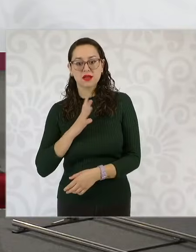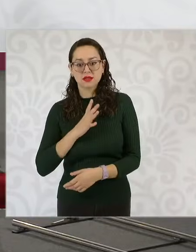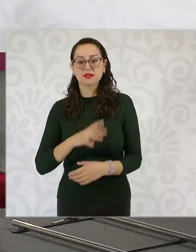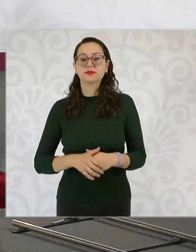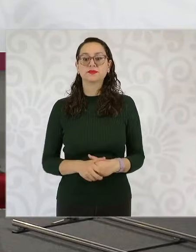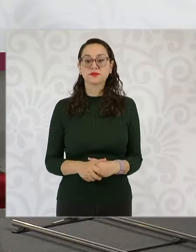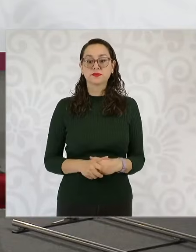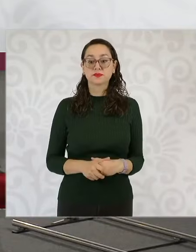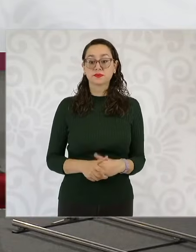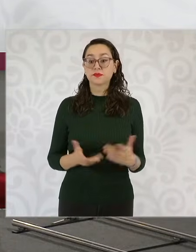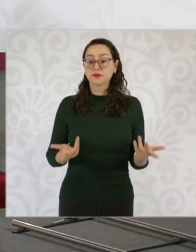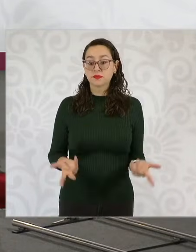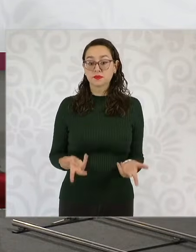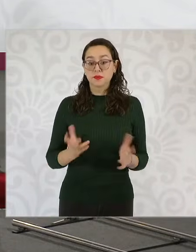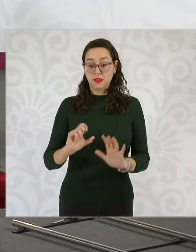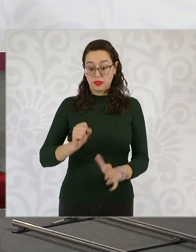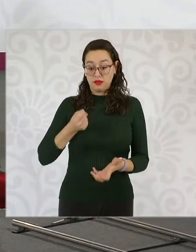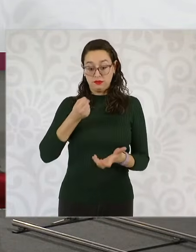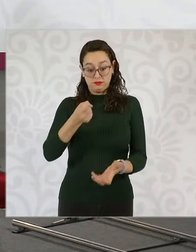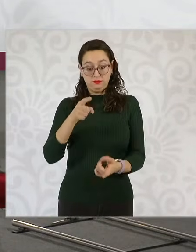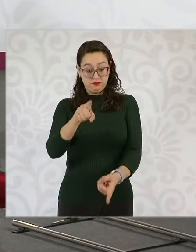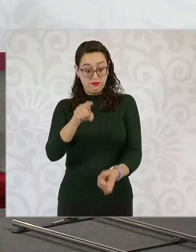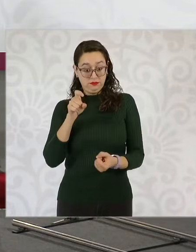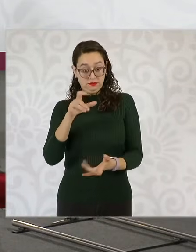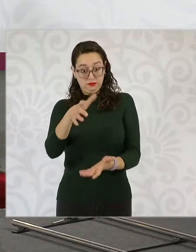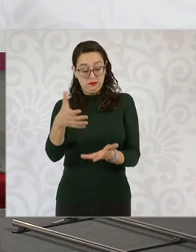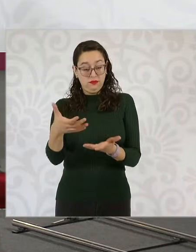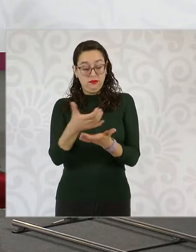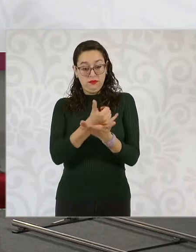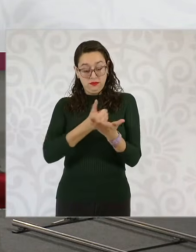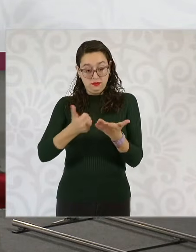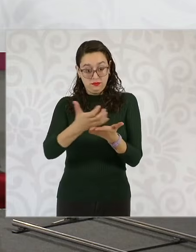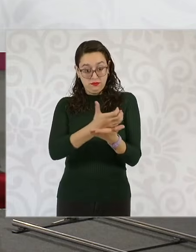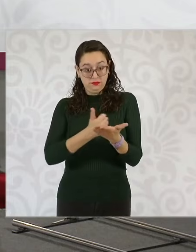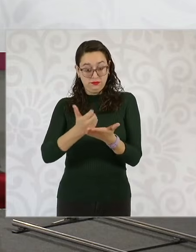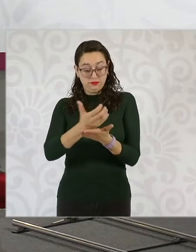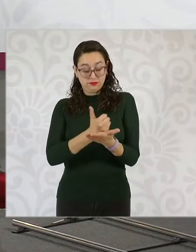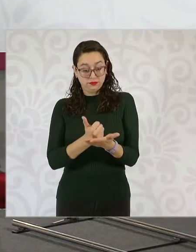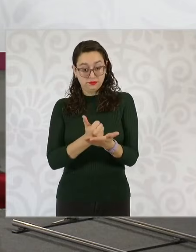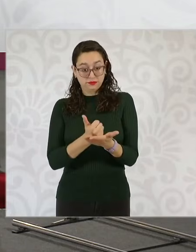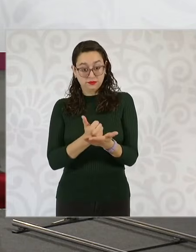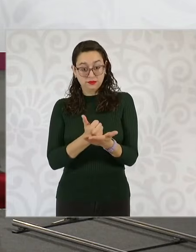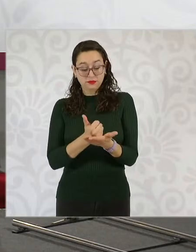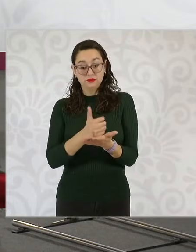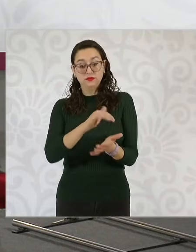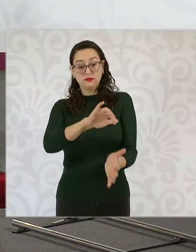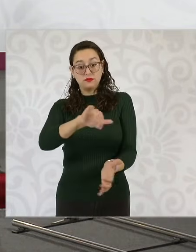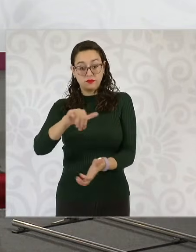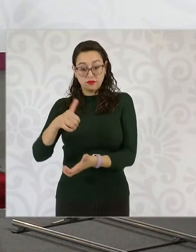que vamos perdón el ingreso que vamos a tener con con este nivel de producción es más o menos